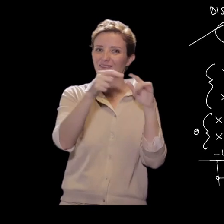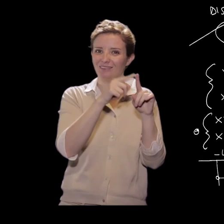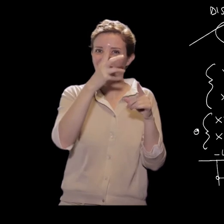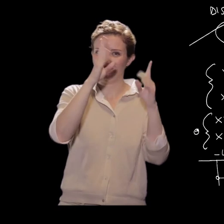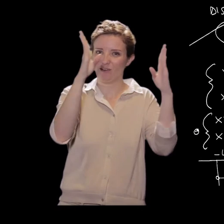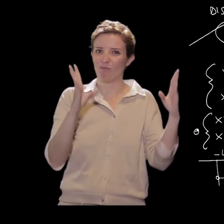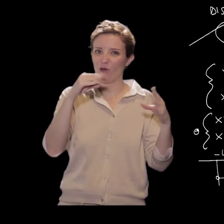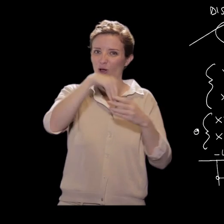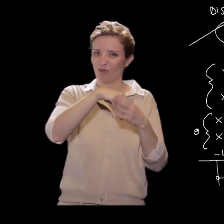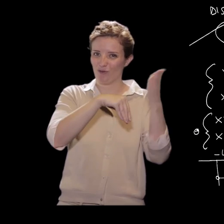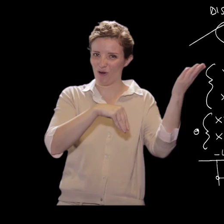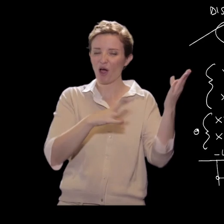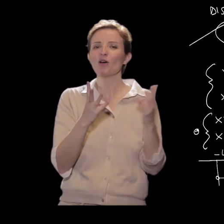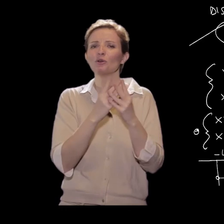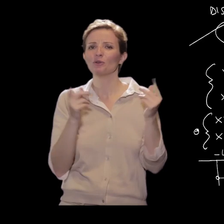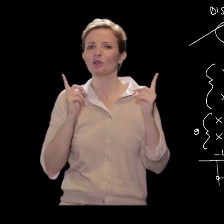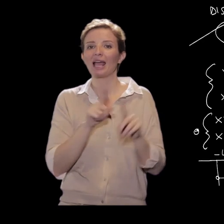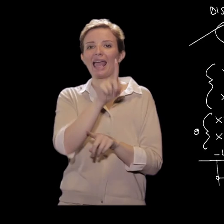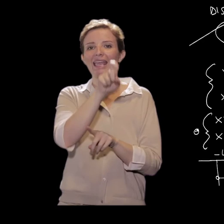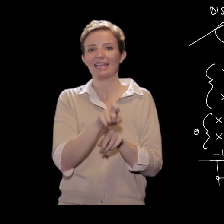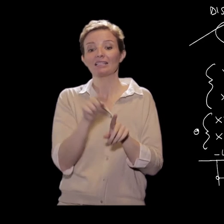che sarà x>-1.